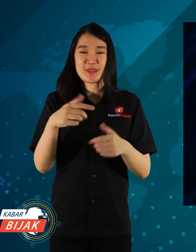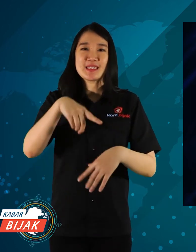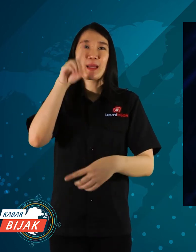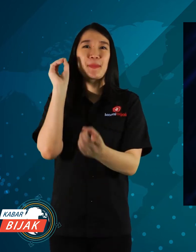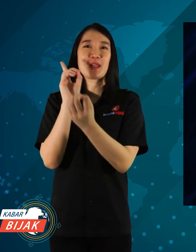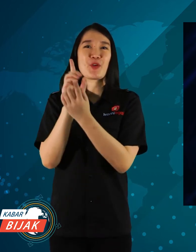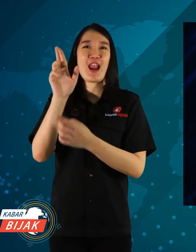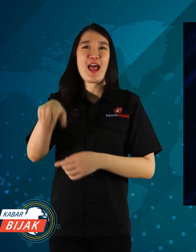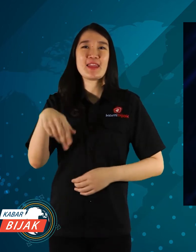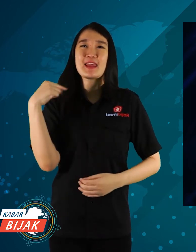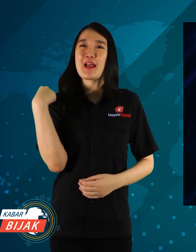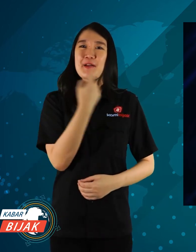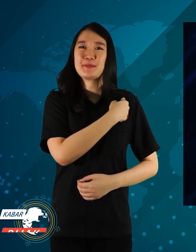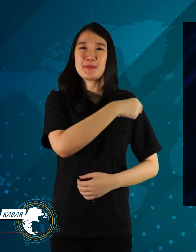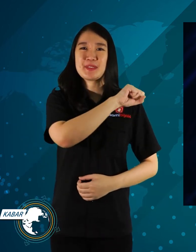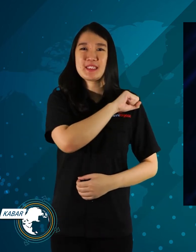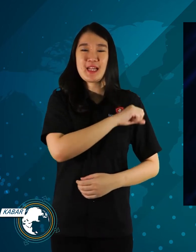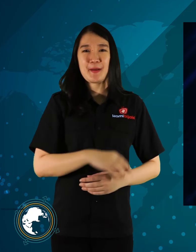Sampai bertemu lagi di KamiBijak.